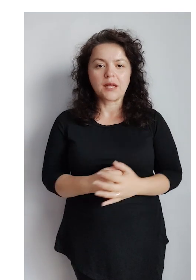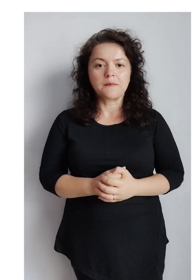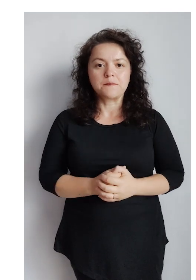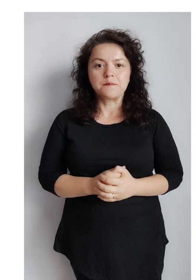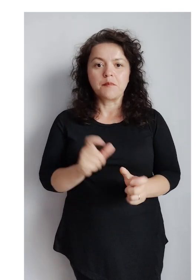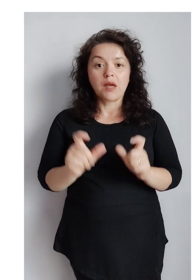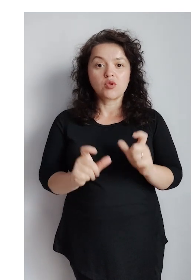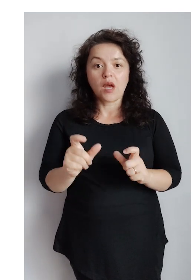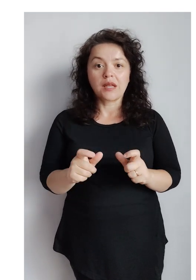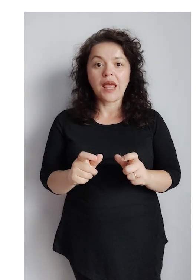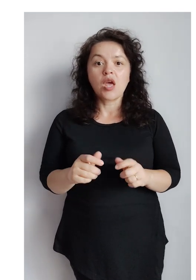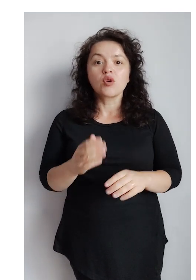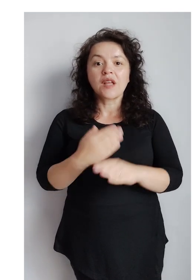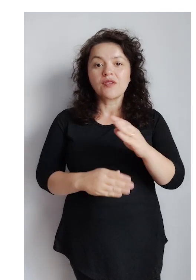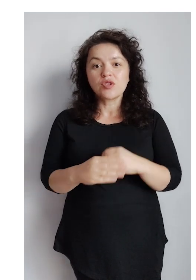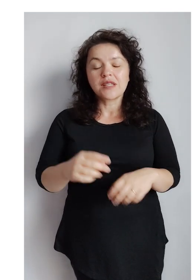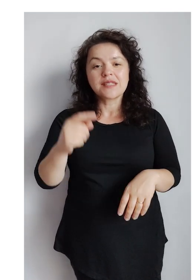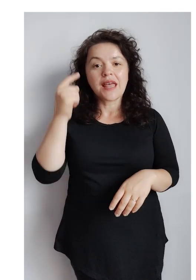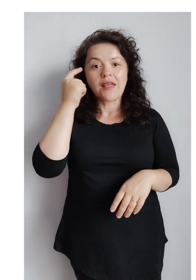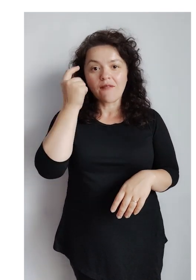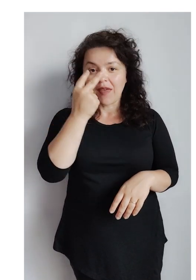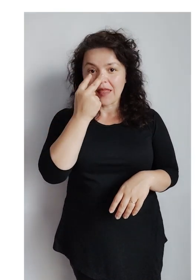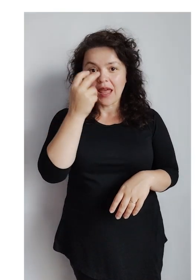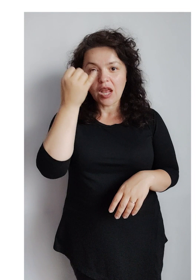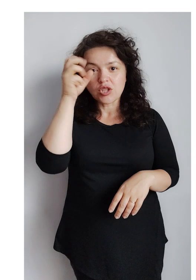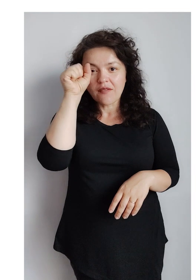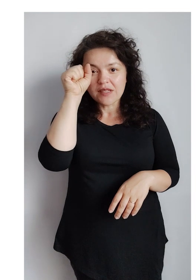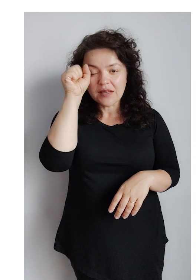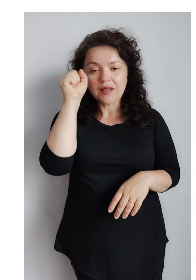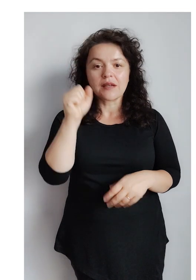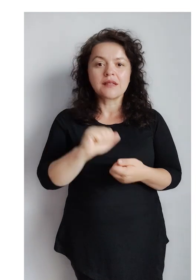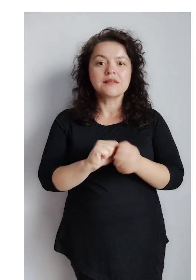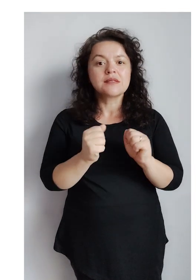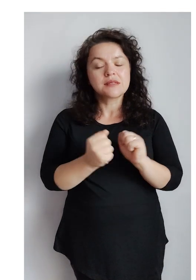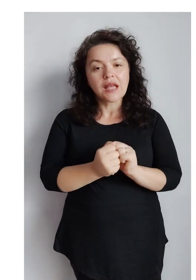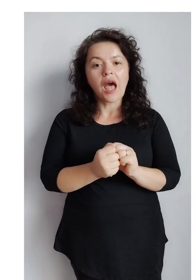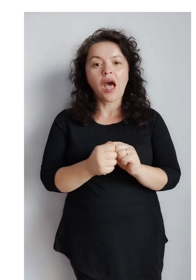Persoane cu deficiențe de vedere și nevăzători Persoane cu deficiențe de auz și persoane surte